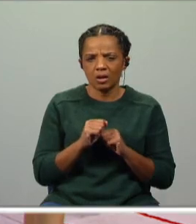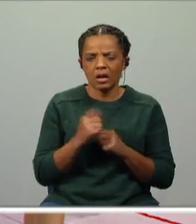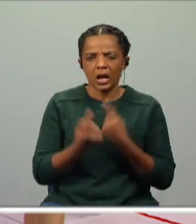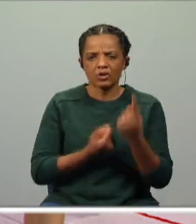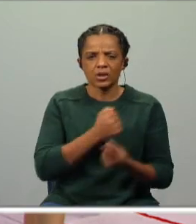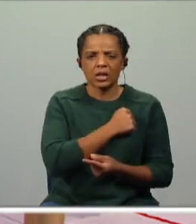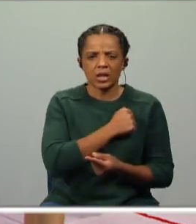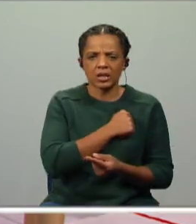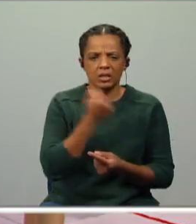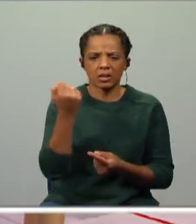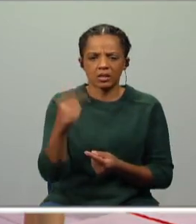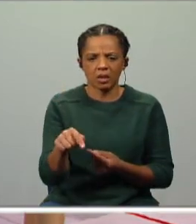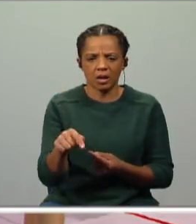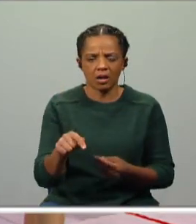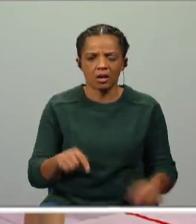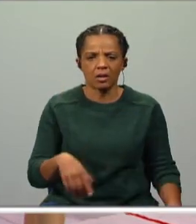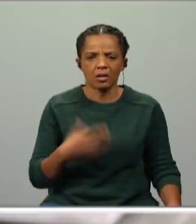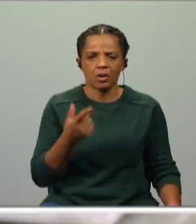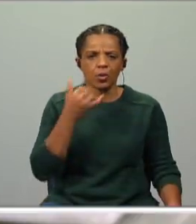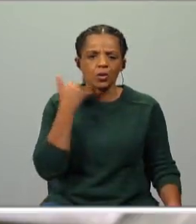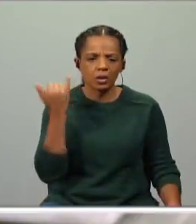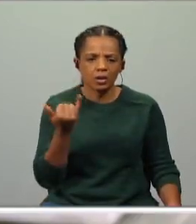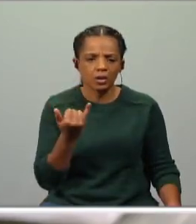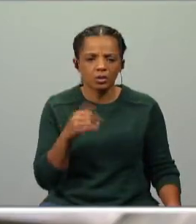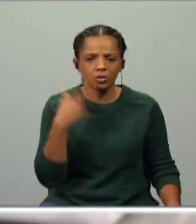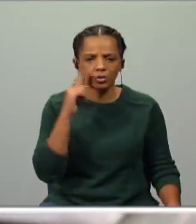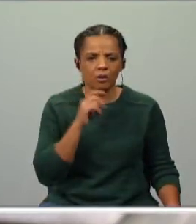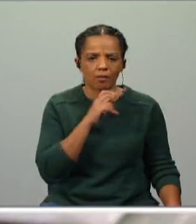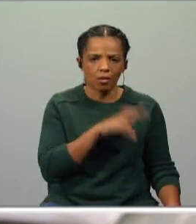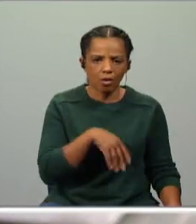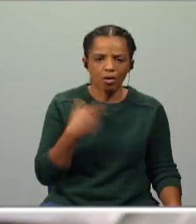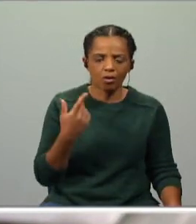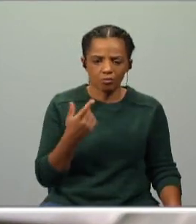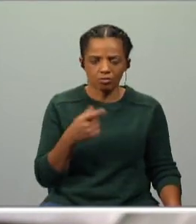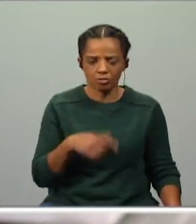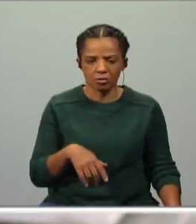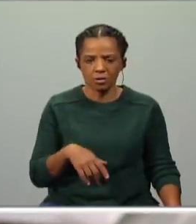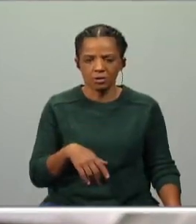Os pais têm em casa os tios, as avós, têm em casa.